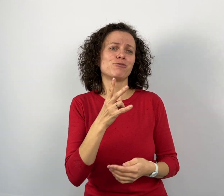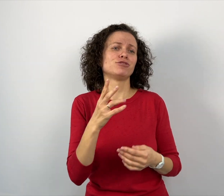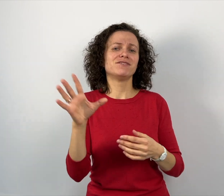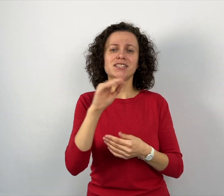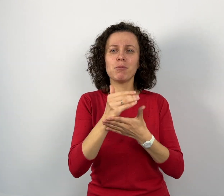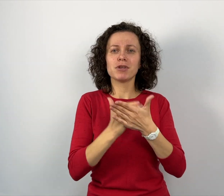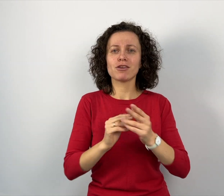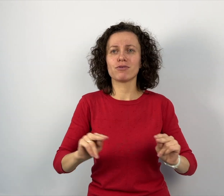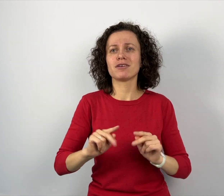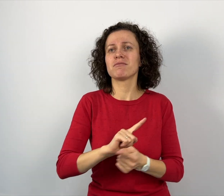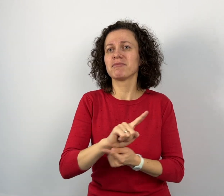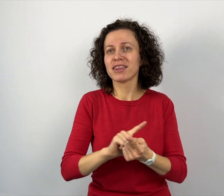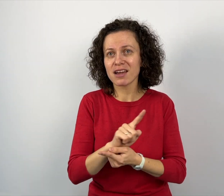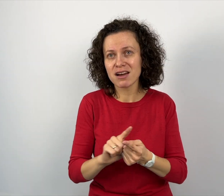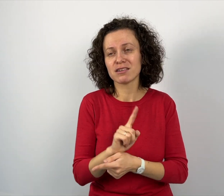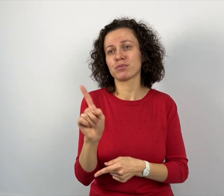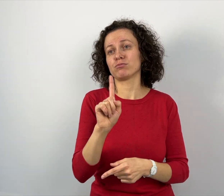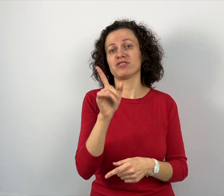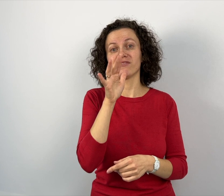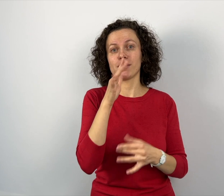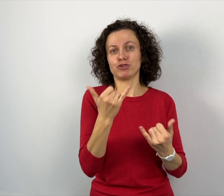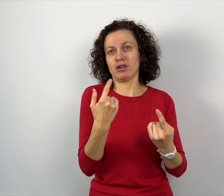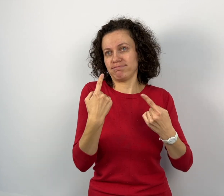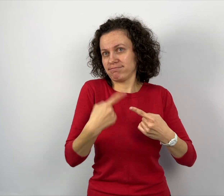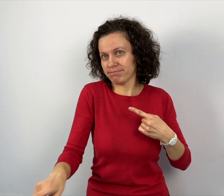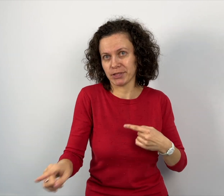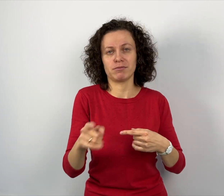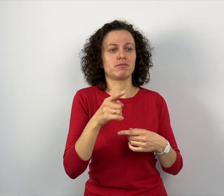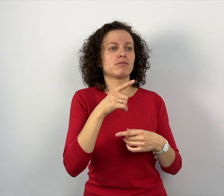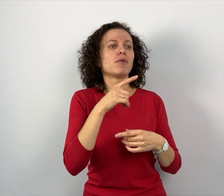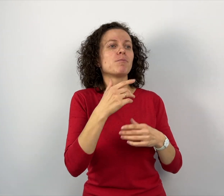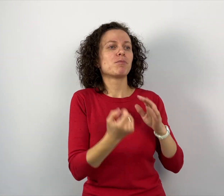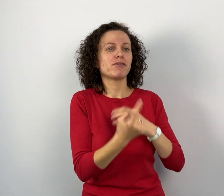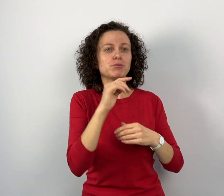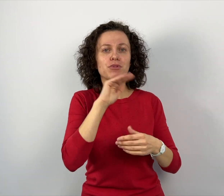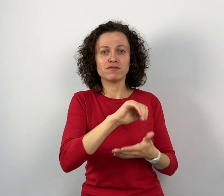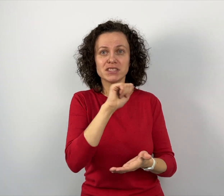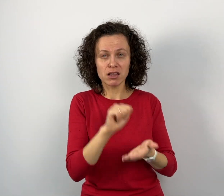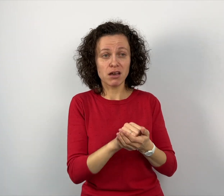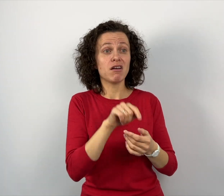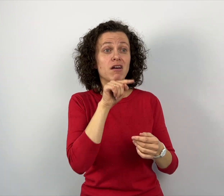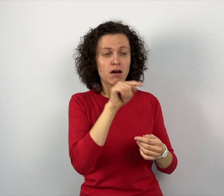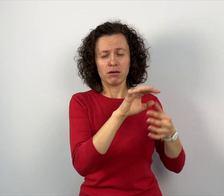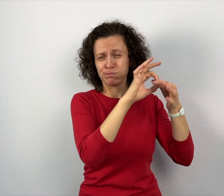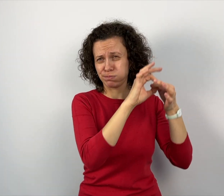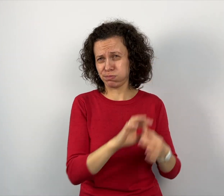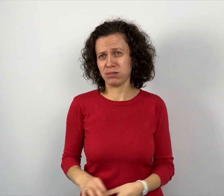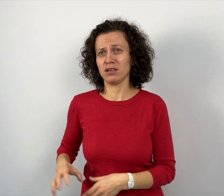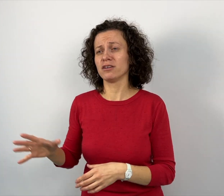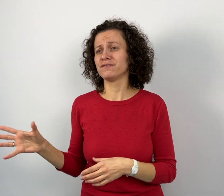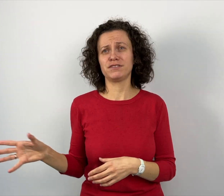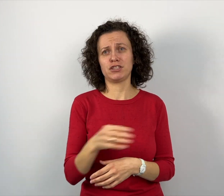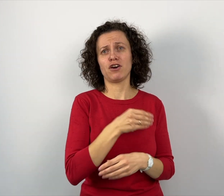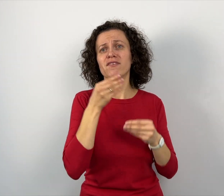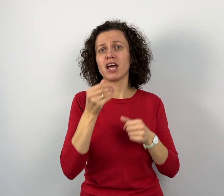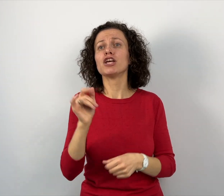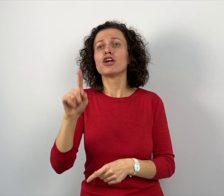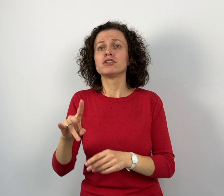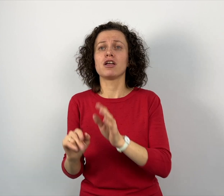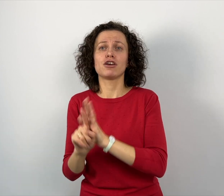нужно методику обучения РЖЯ менять, потому что сейчас другое время, появился профстандарт, который влияет даже